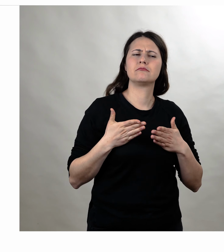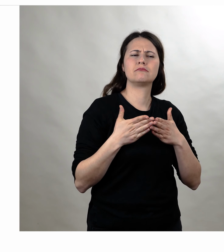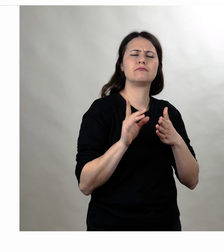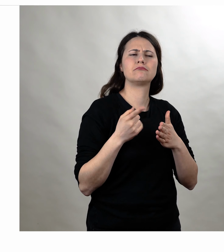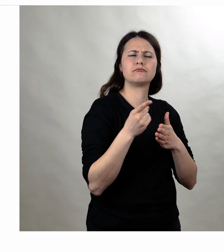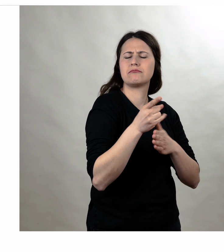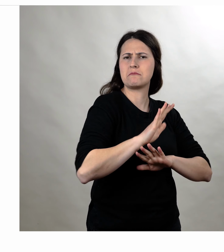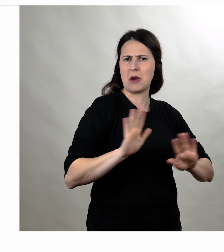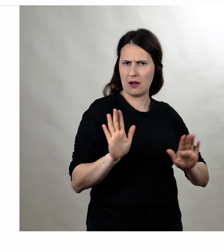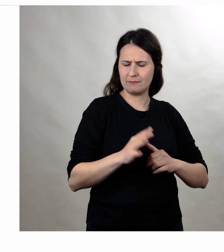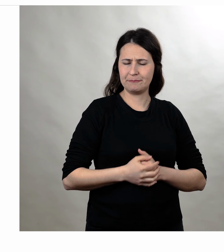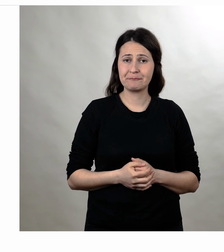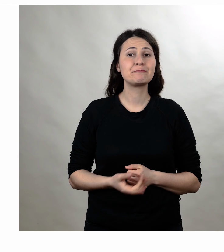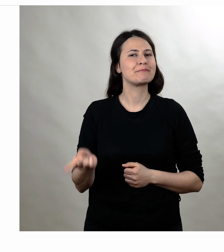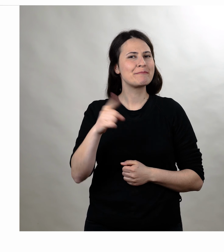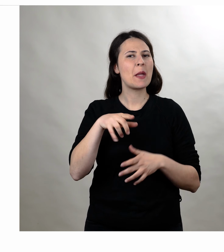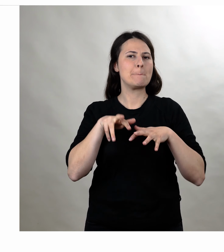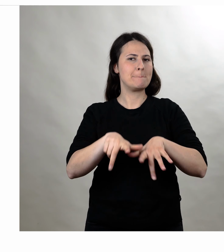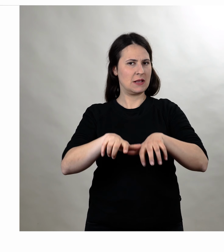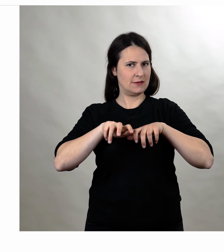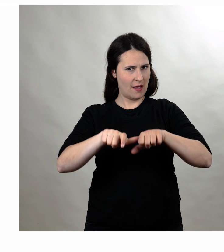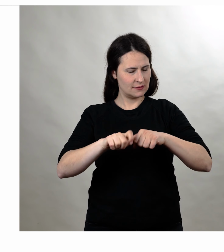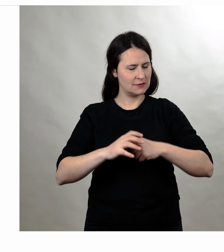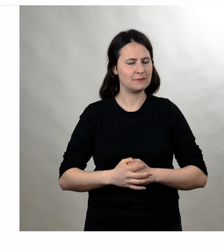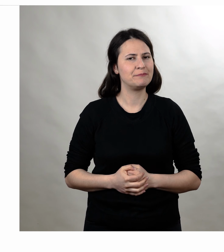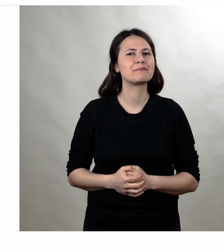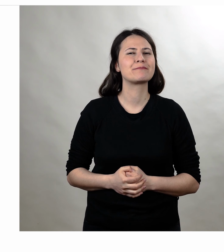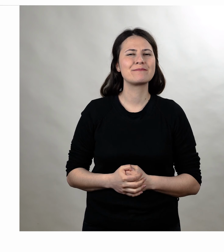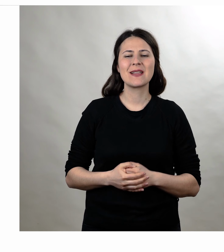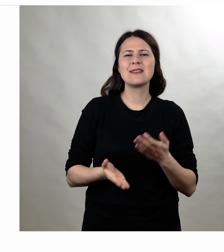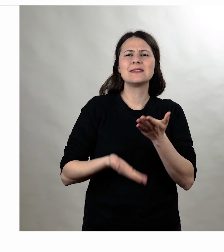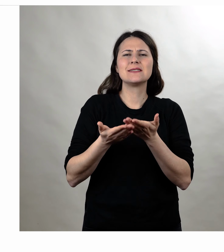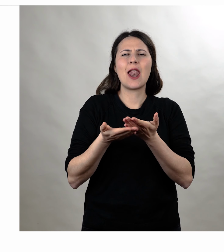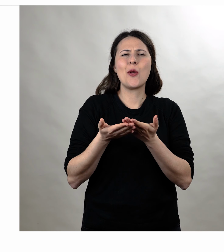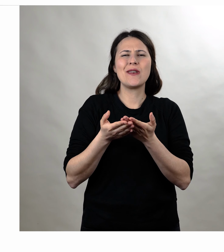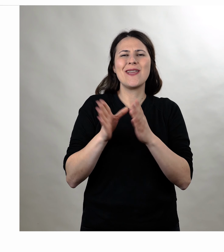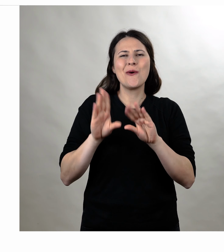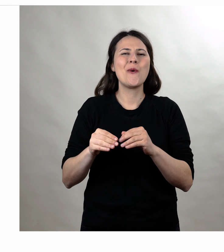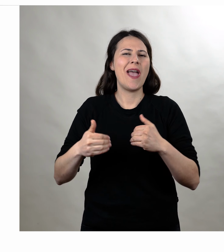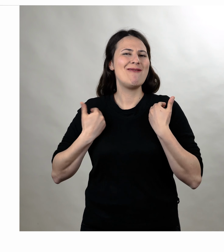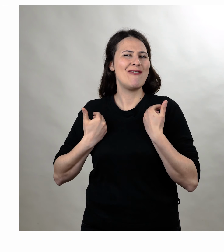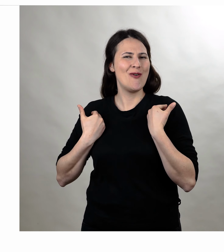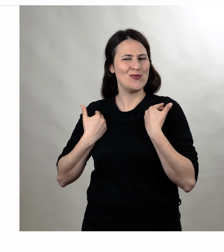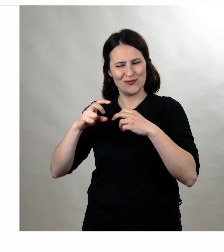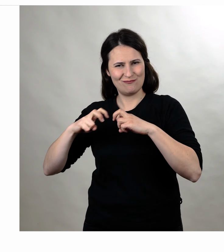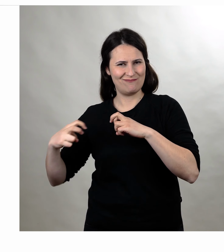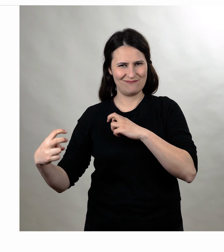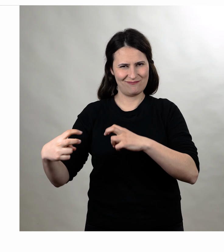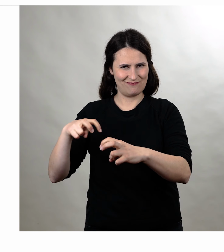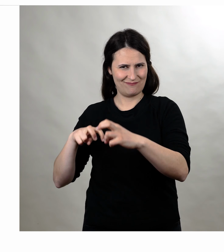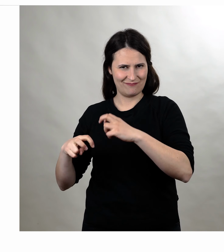Μασάζ Σαλόνια ειδικά διαμορφωμένα για εφήβους